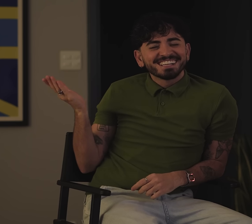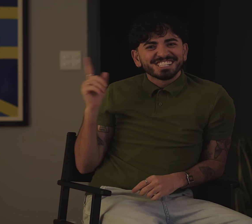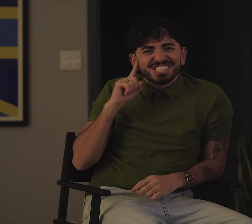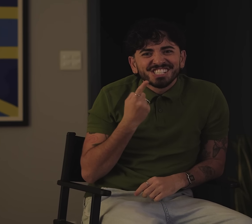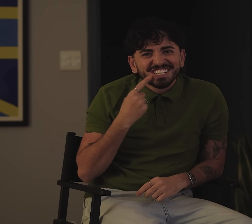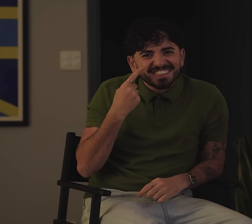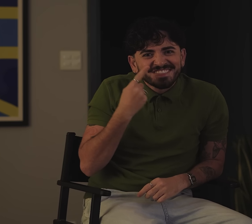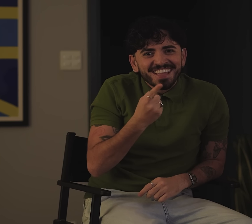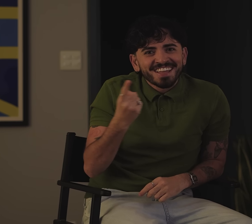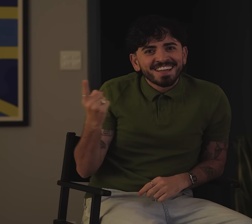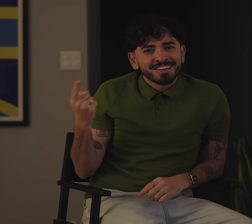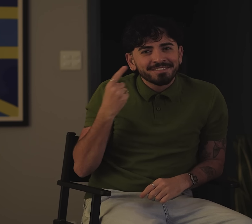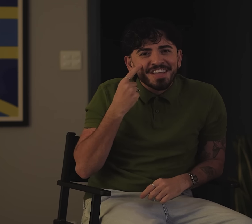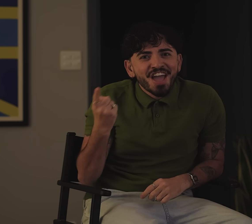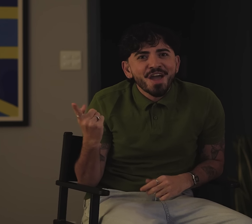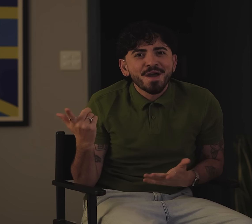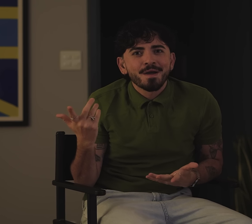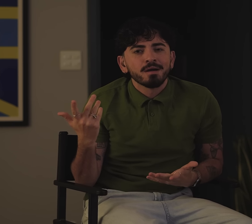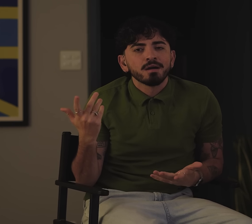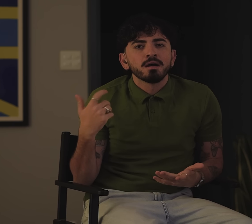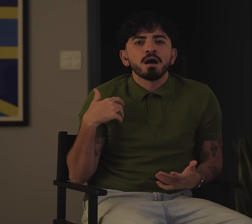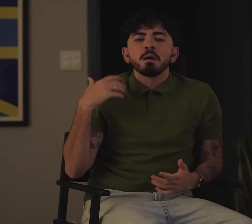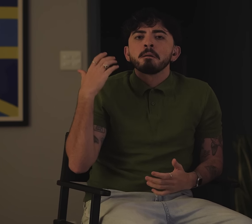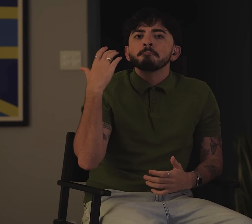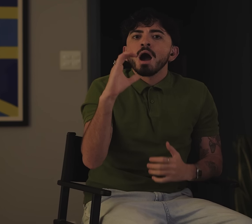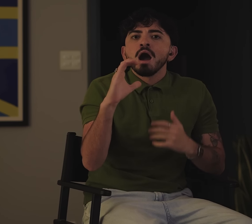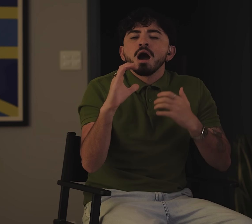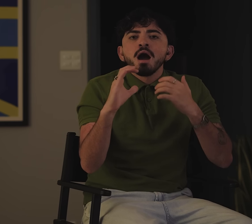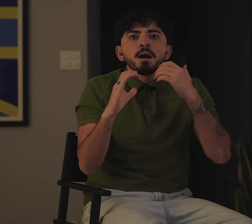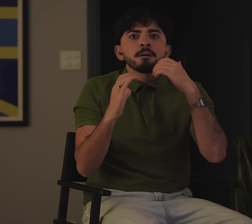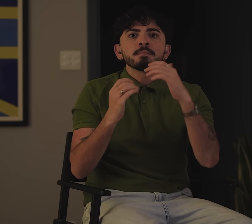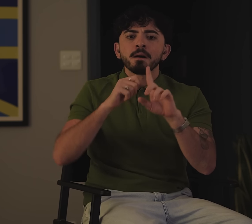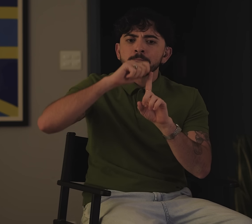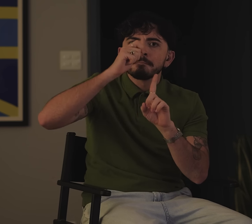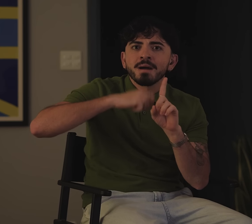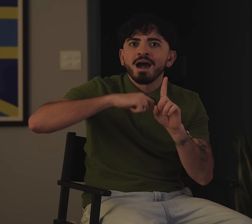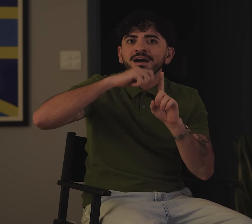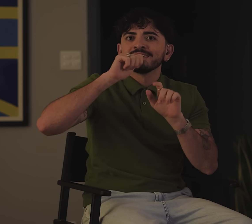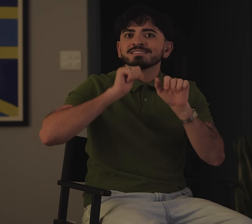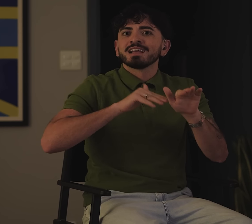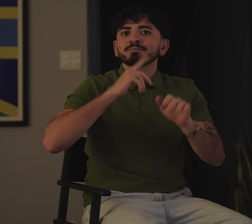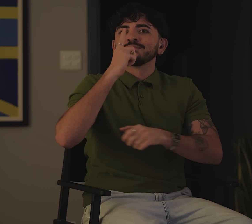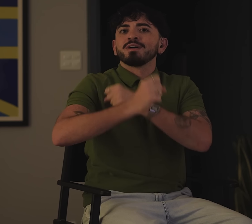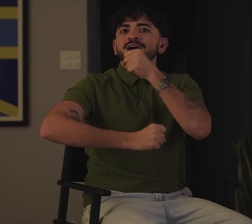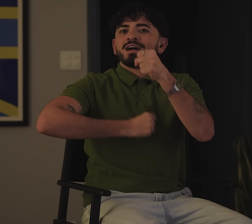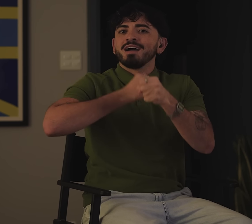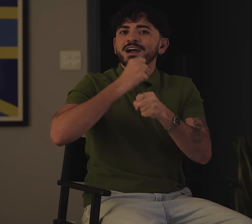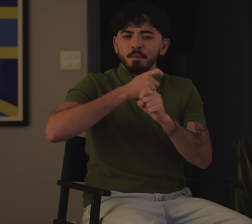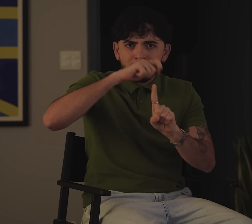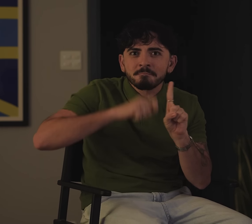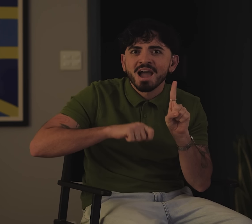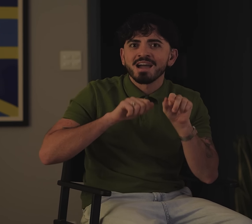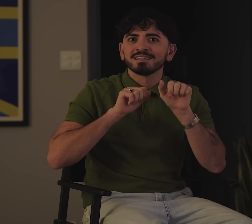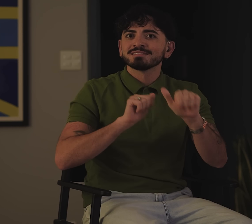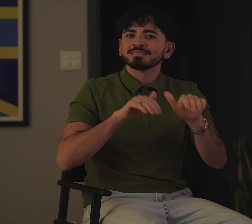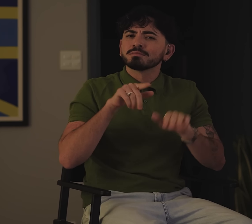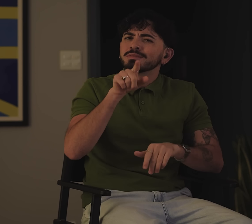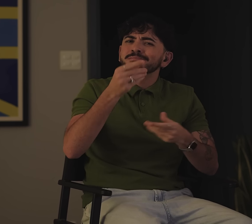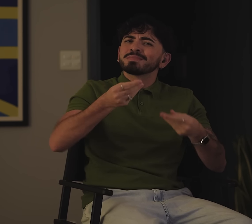e fazer com que a sociedade enxergasse que o povo surdo é muito mais do que imaginam. Assim, setembro passou a ser, para mim, um período de pensar